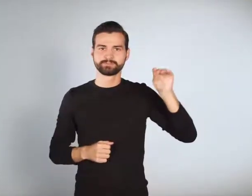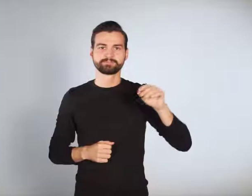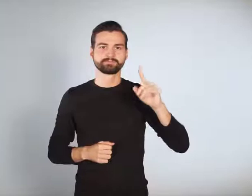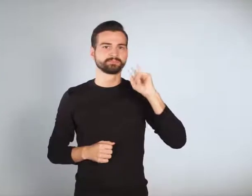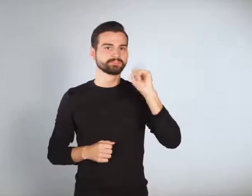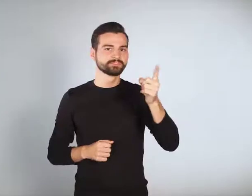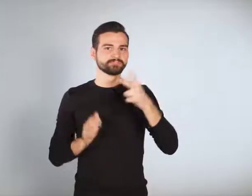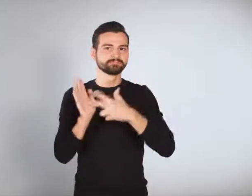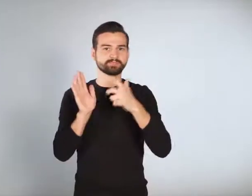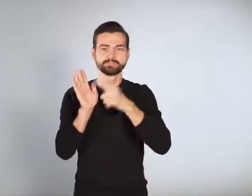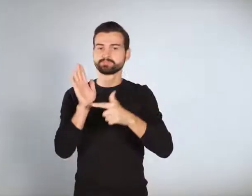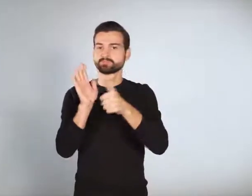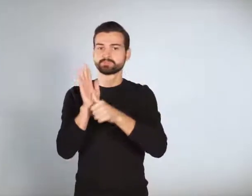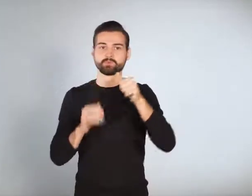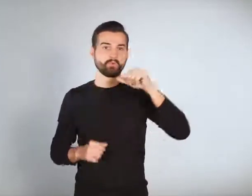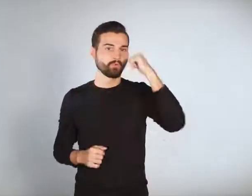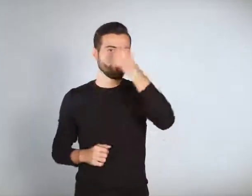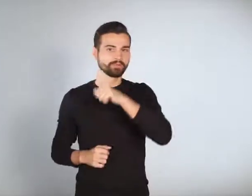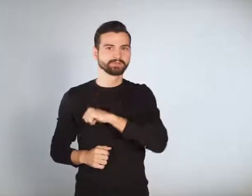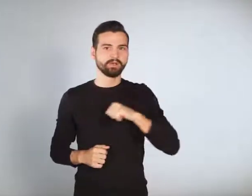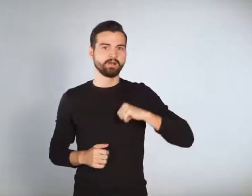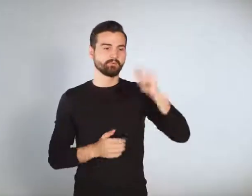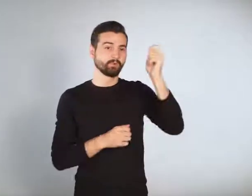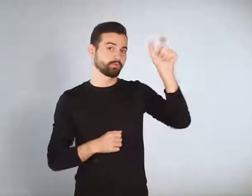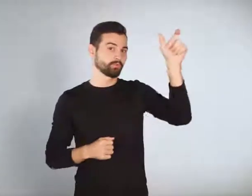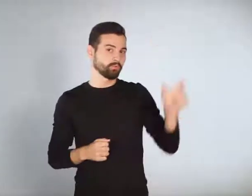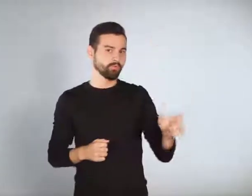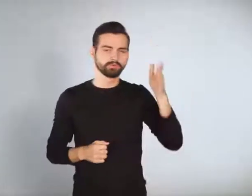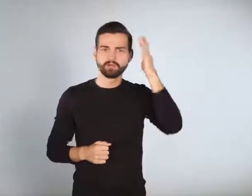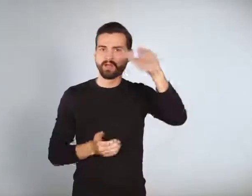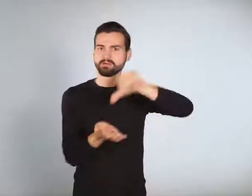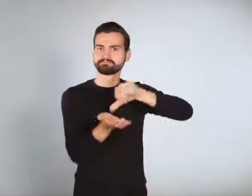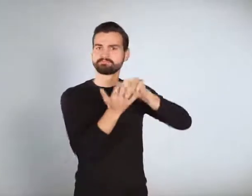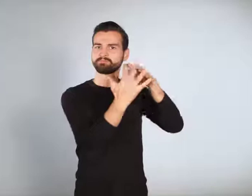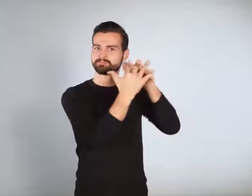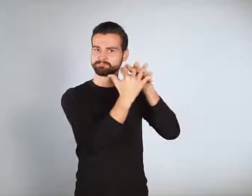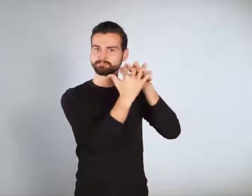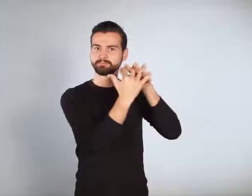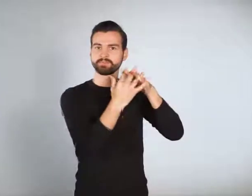В 1876 г. художник отправился добровольцем